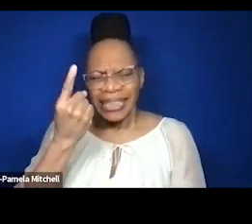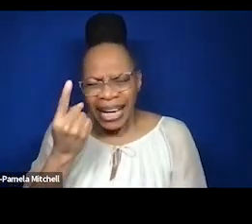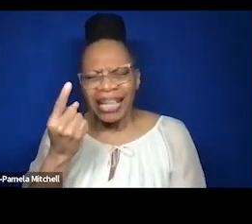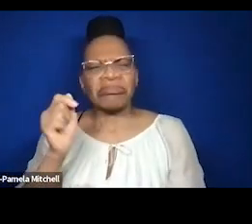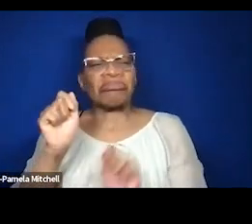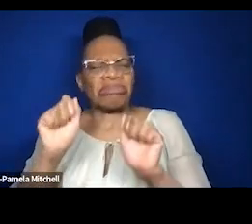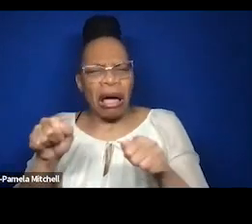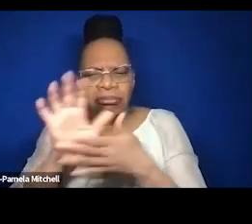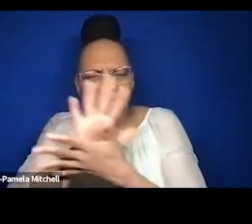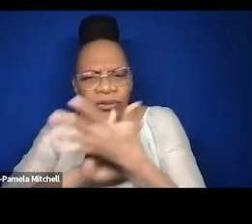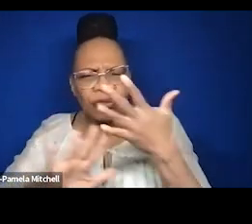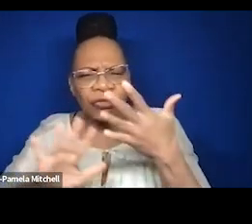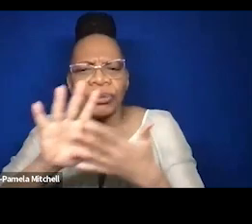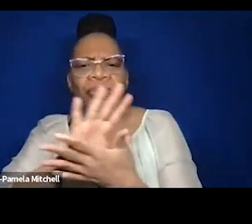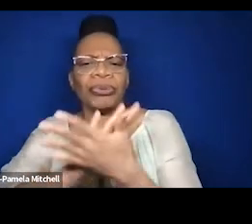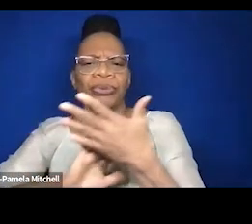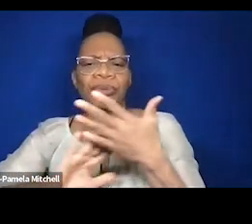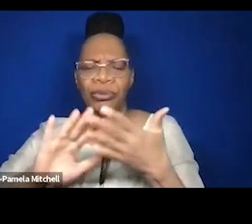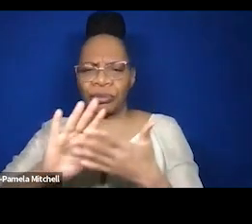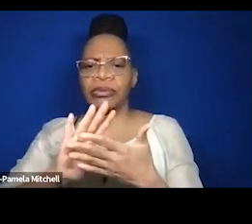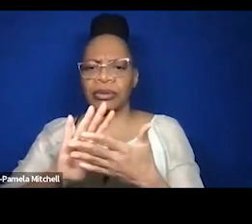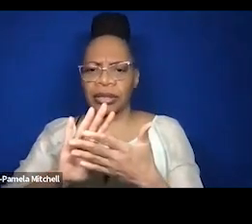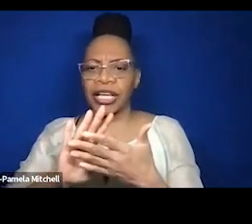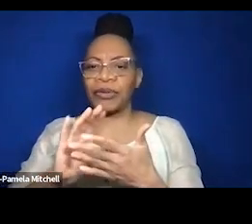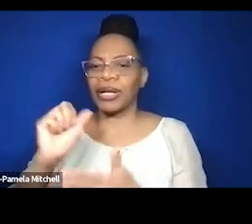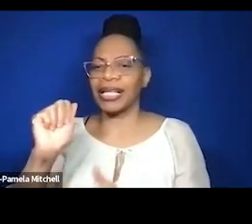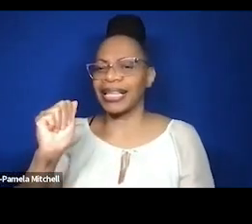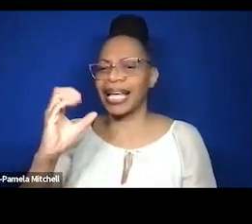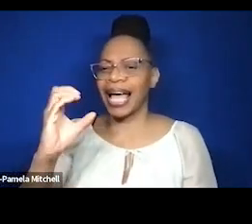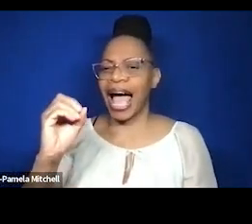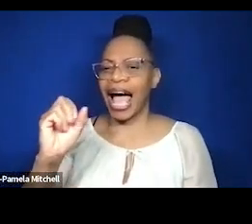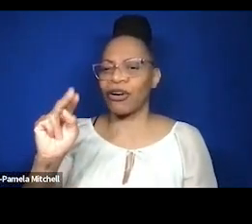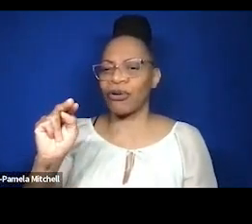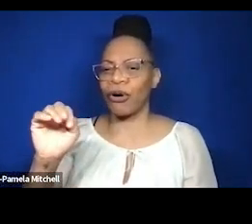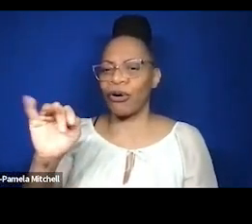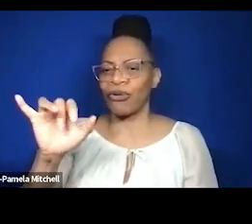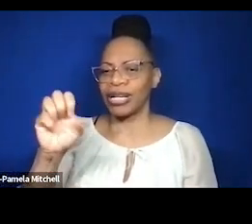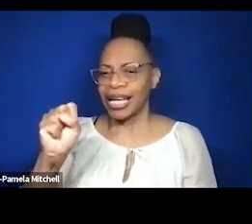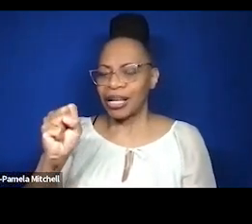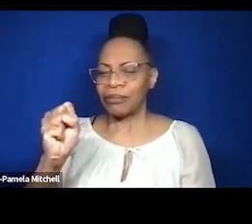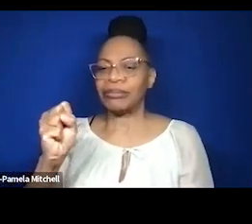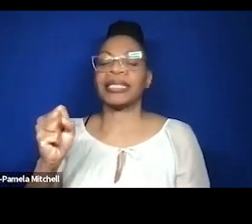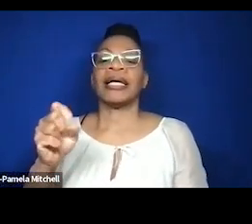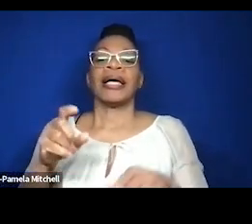con todos los acrónimos y niveles de acceso. Pero muchos de estos sistemas tienen